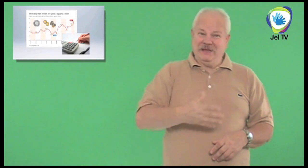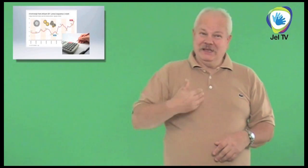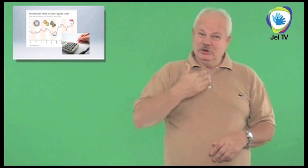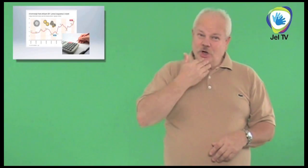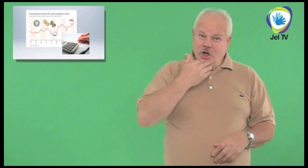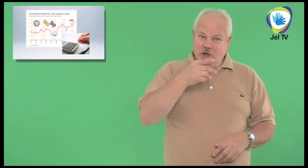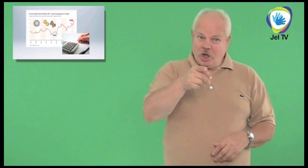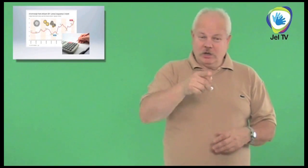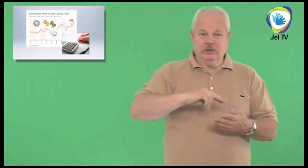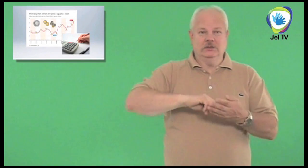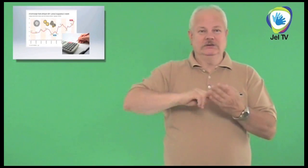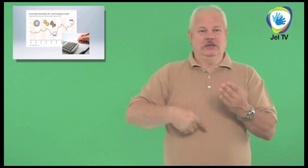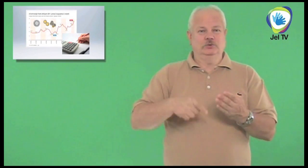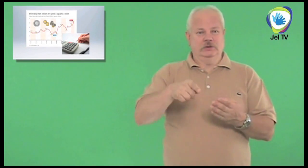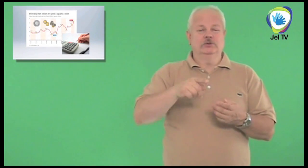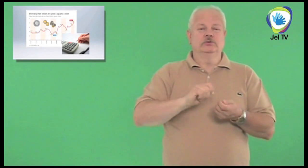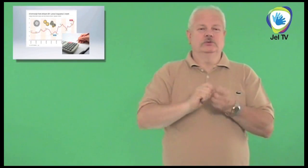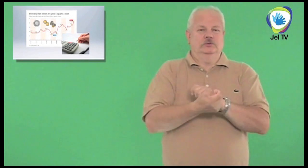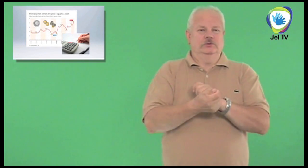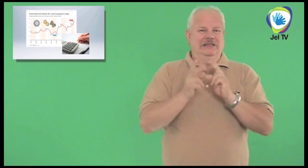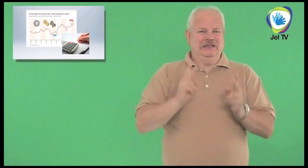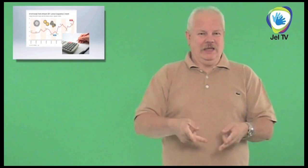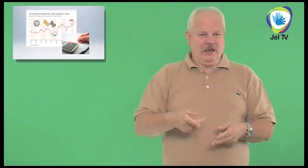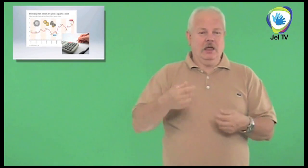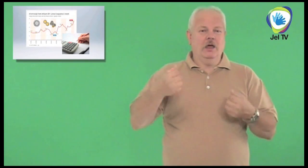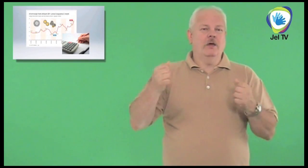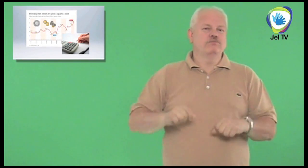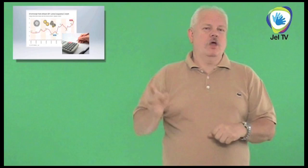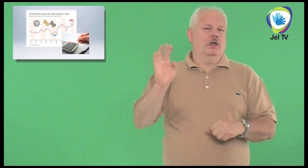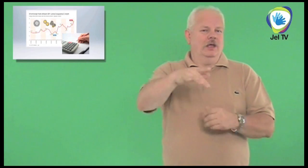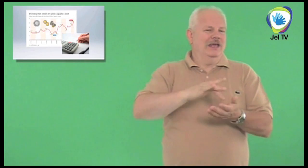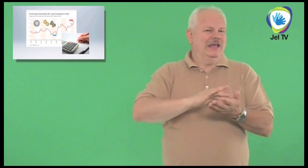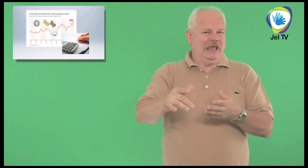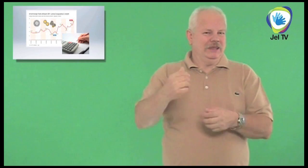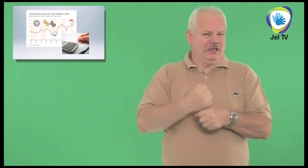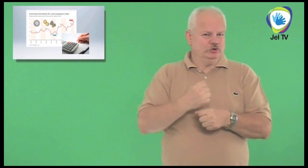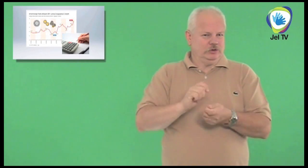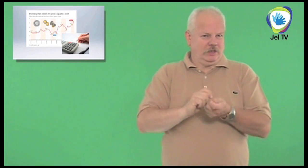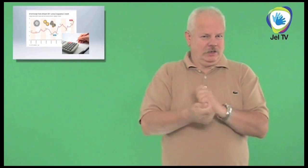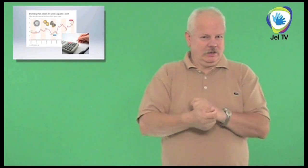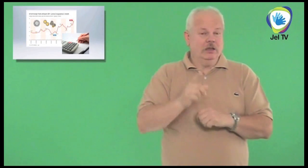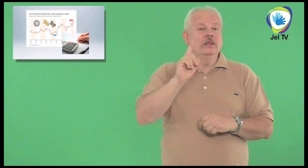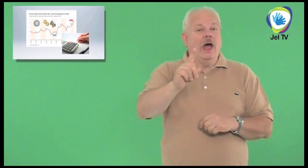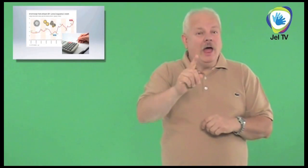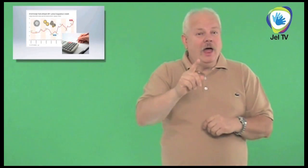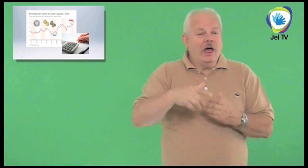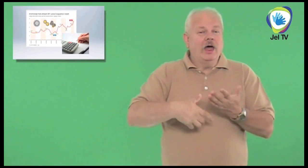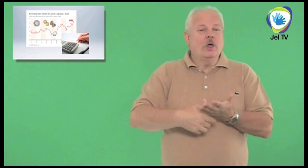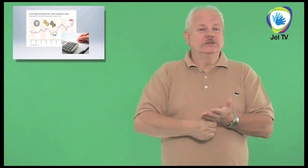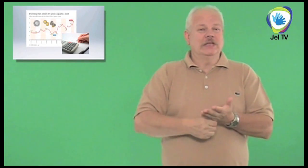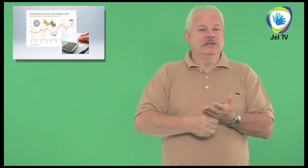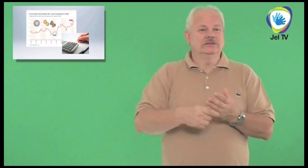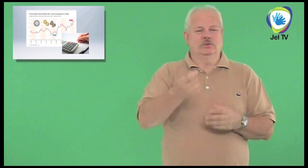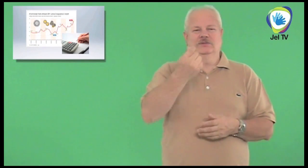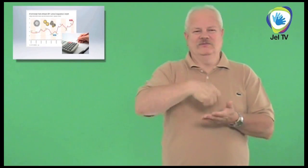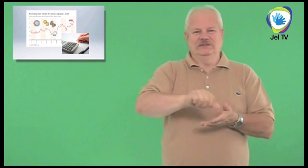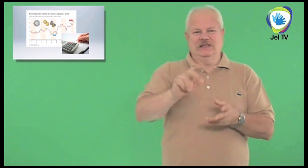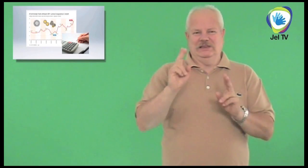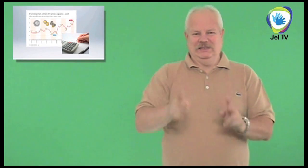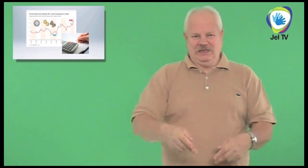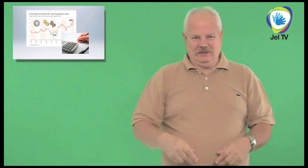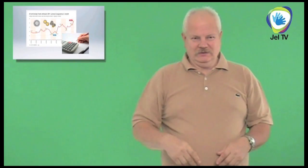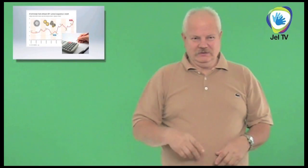Ha mégis szeretnéd az árfolyamrögzítést, szerzõdésmódosítás kell. A bank ingyen csinálja, viszont a közjegyzõnél fizetni kell.